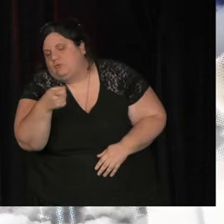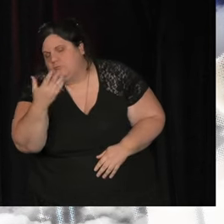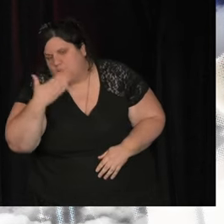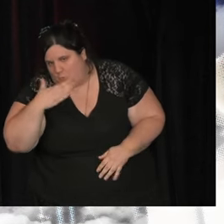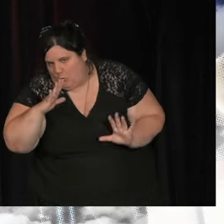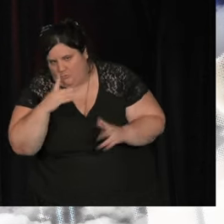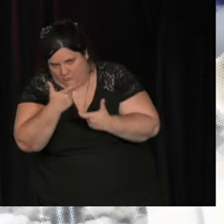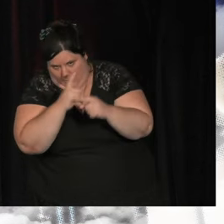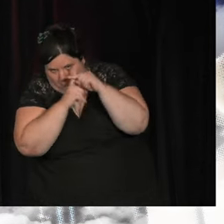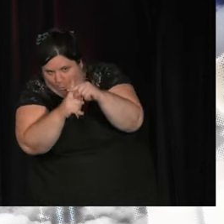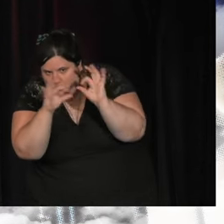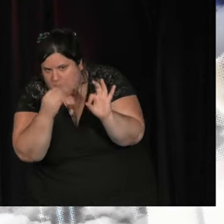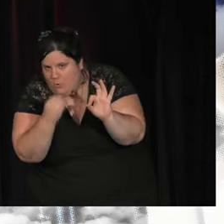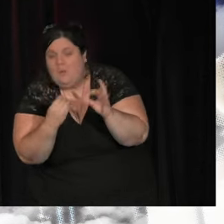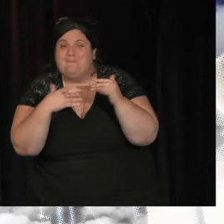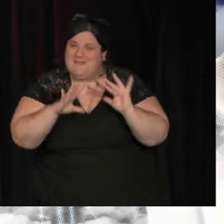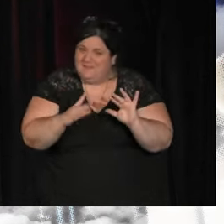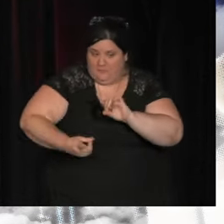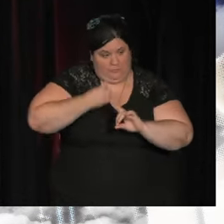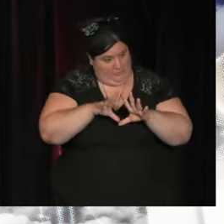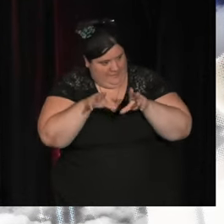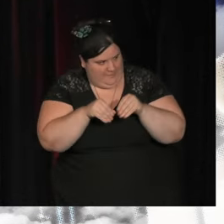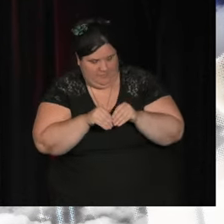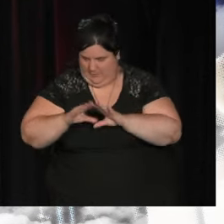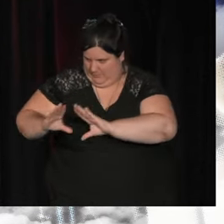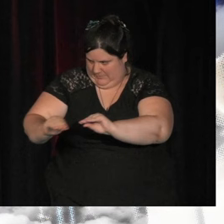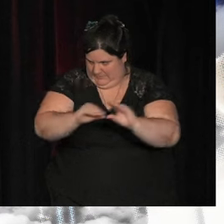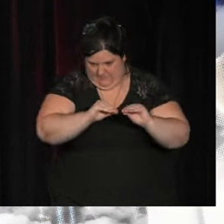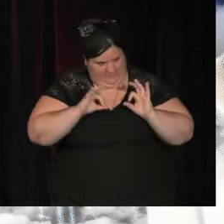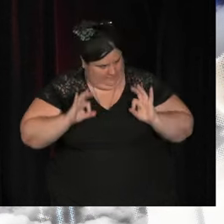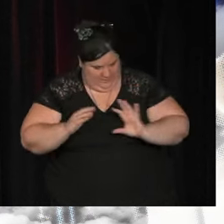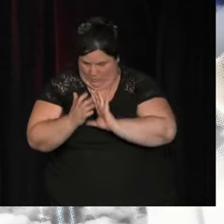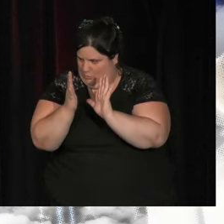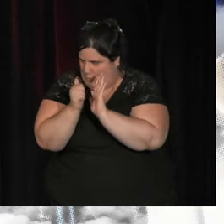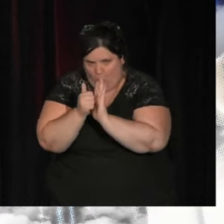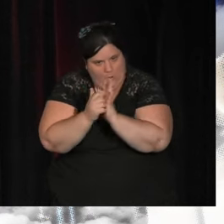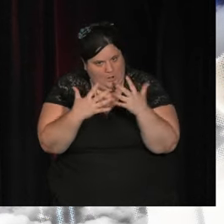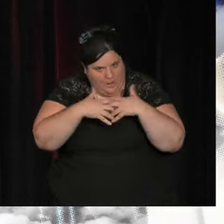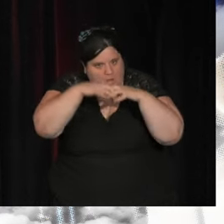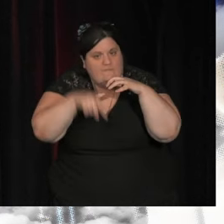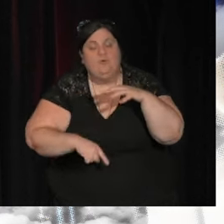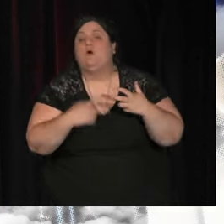mais il y a cette notion vraiment de jouer en équipe. Et je prends l'exemple du coin, il faut bien prendre en compte que